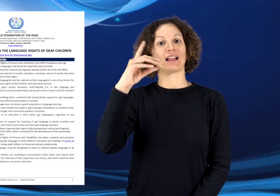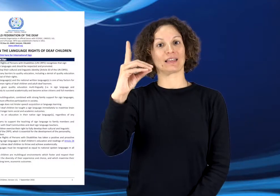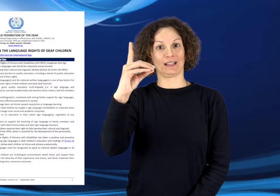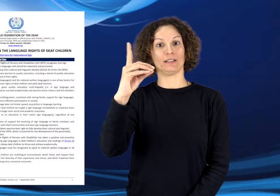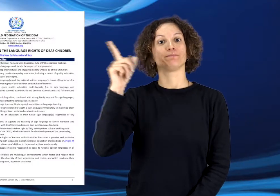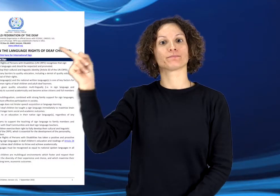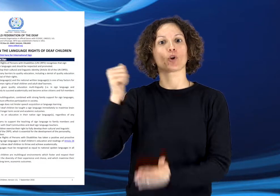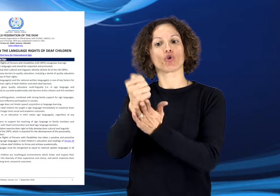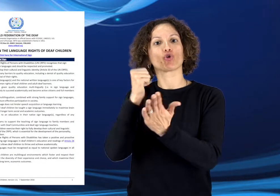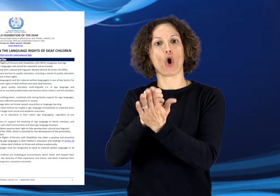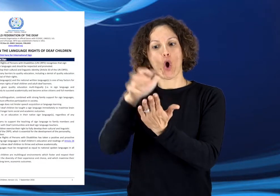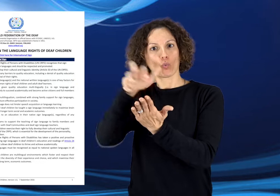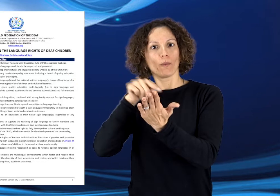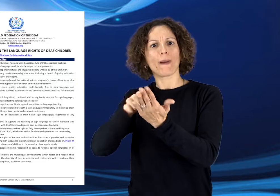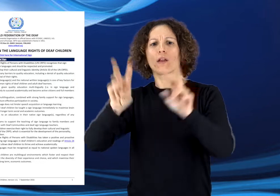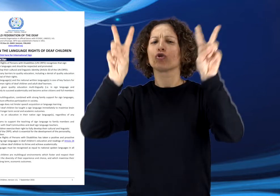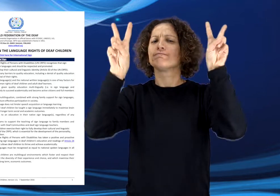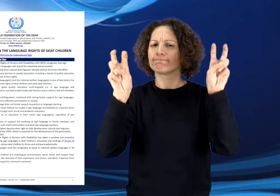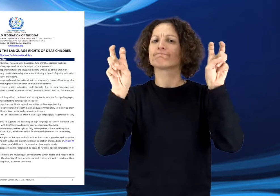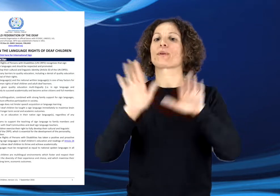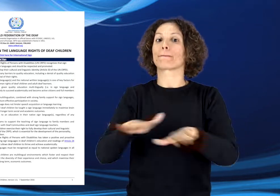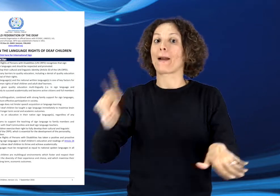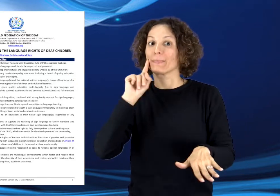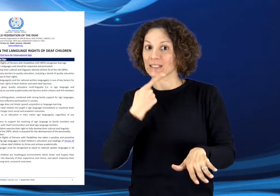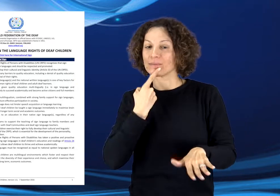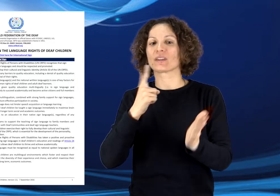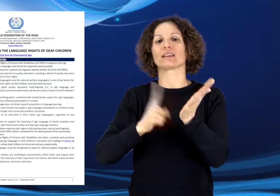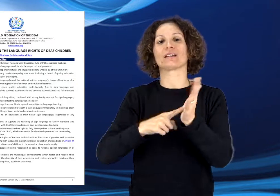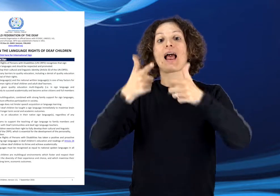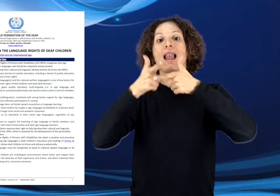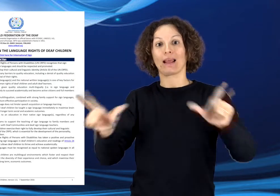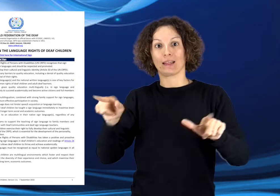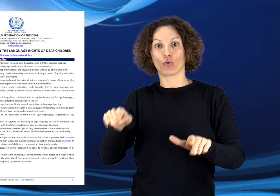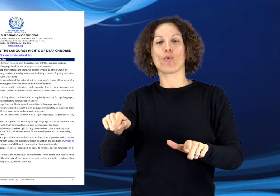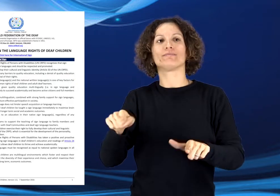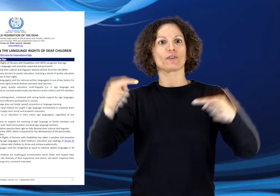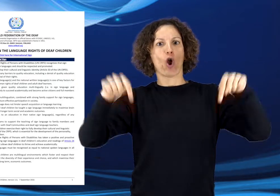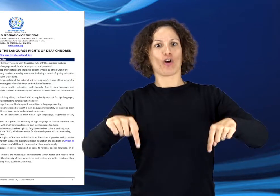La WFD - Federazione Mondiale delle Persone Sorde ha redatto un documento di posizione sui diritti linguistici dei bambini sordi.